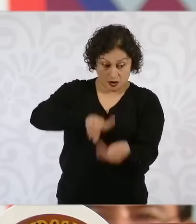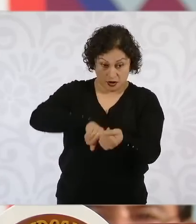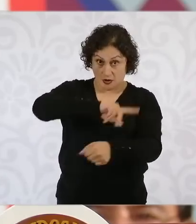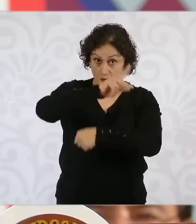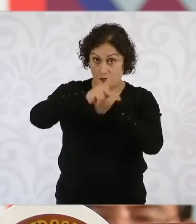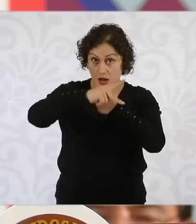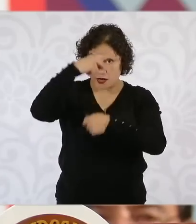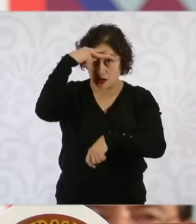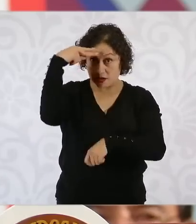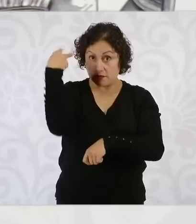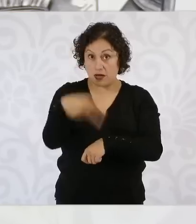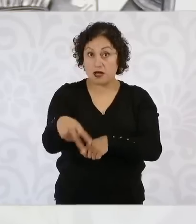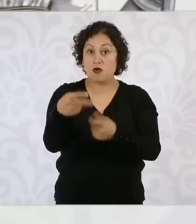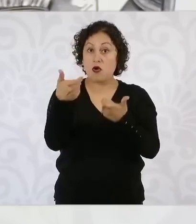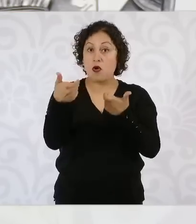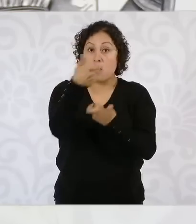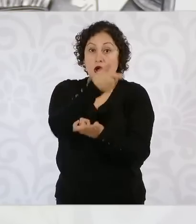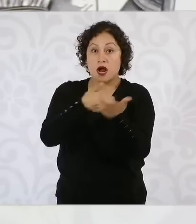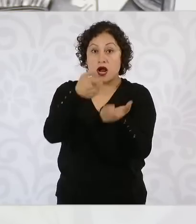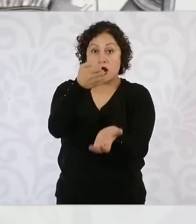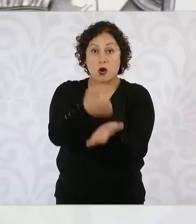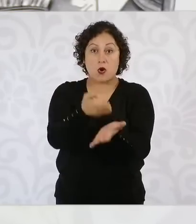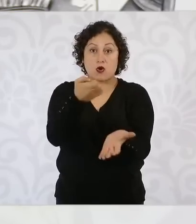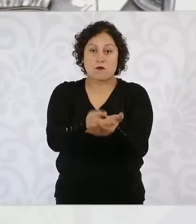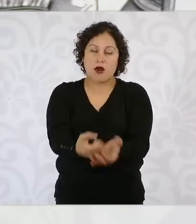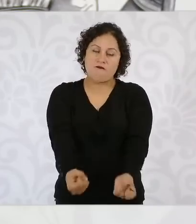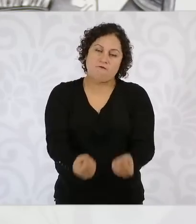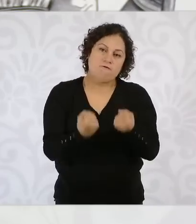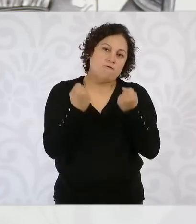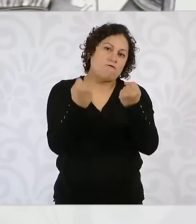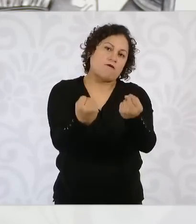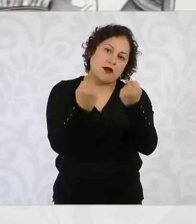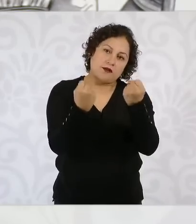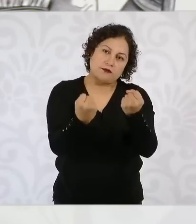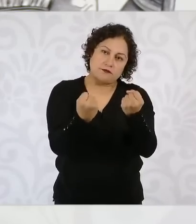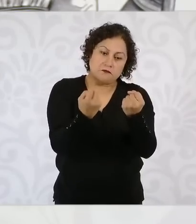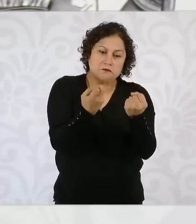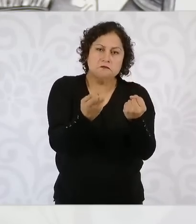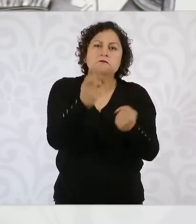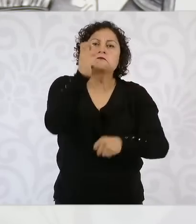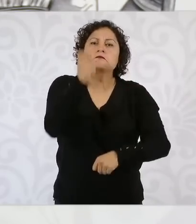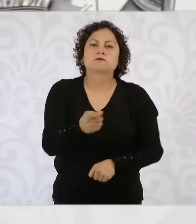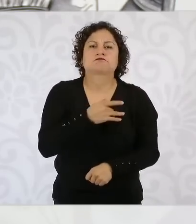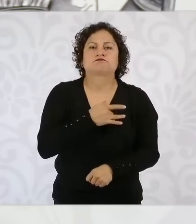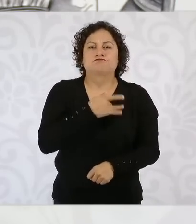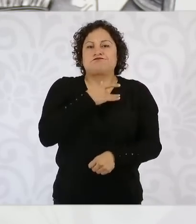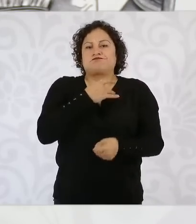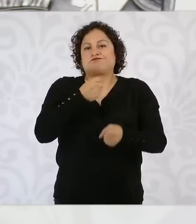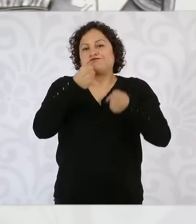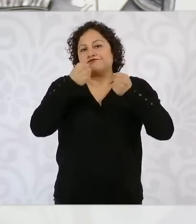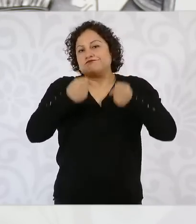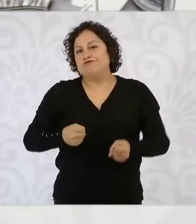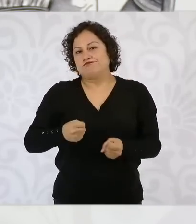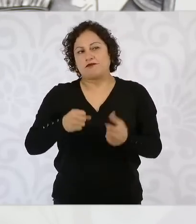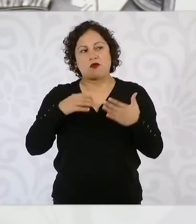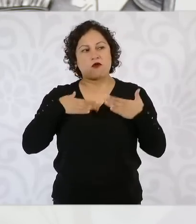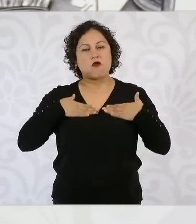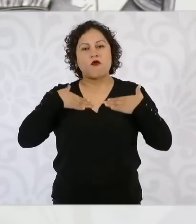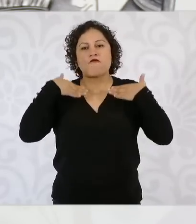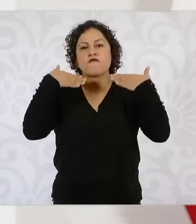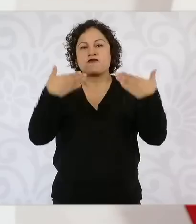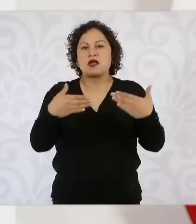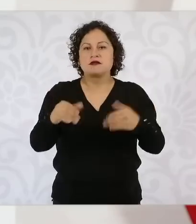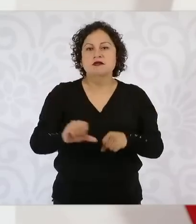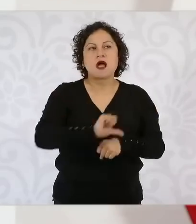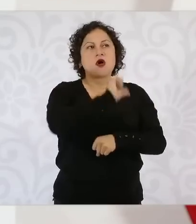da tranquilidad y y fortaleza también en términos de la relación con cualquier país del mundo y pues